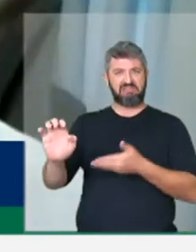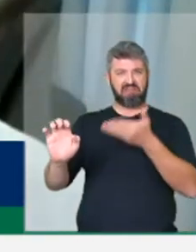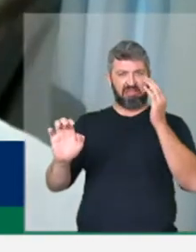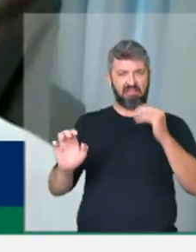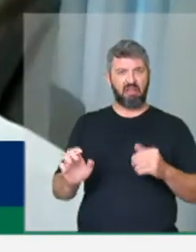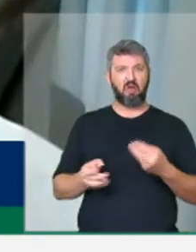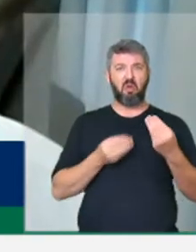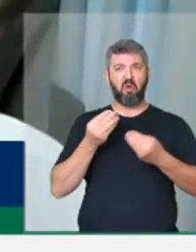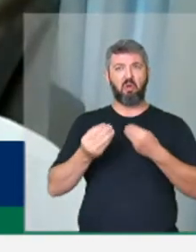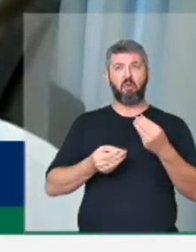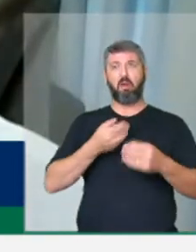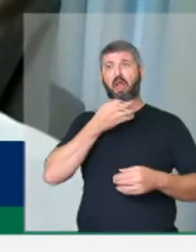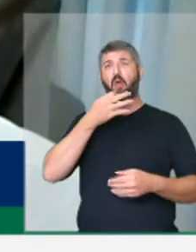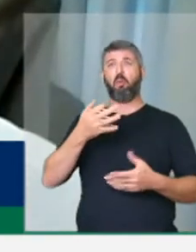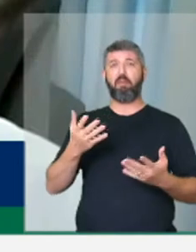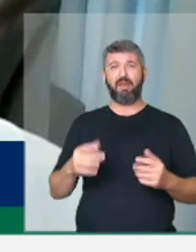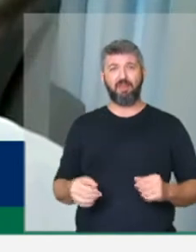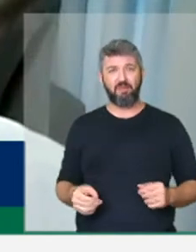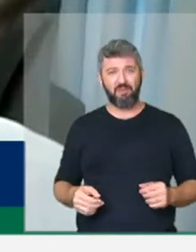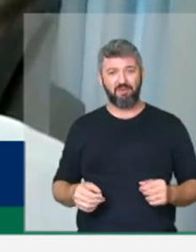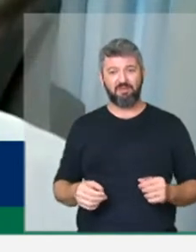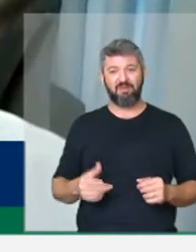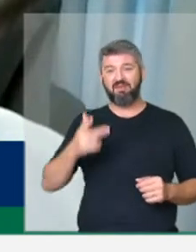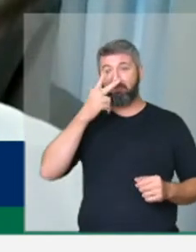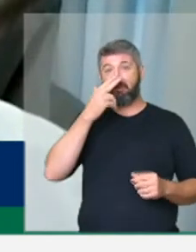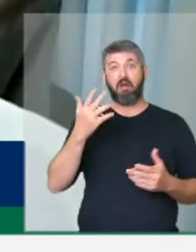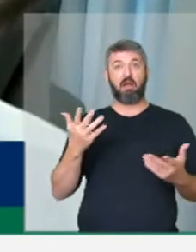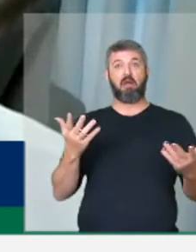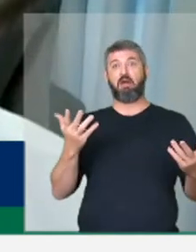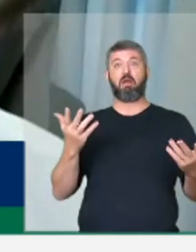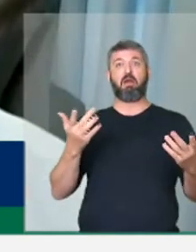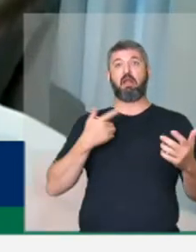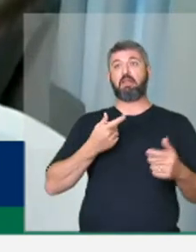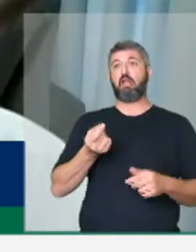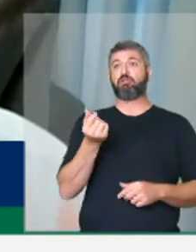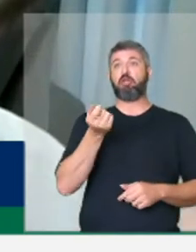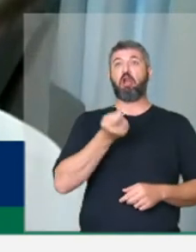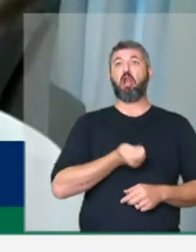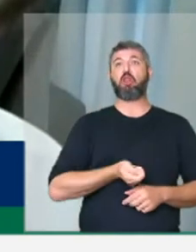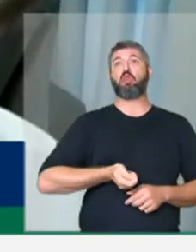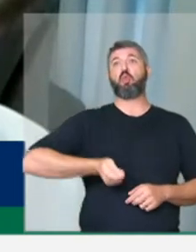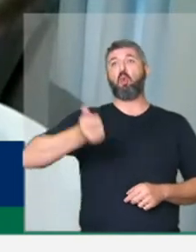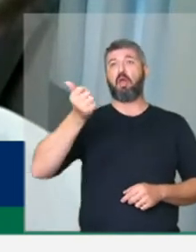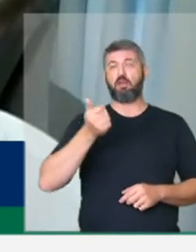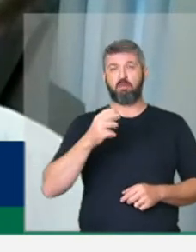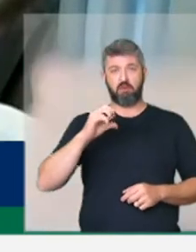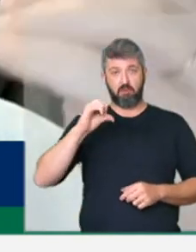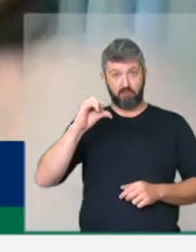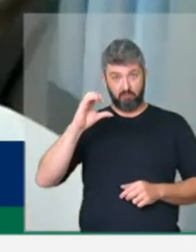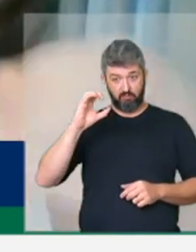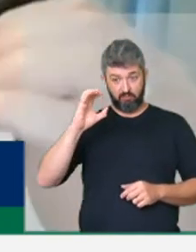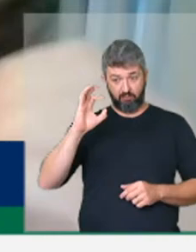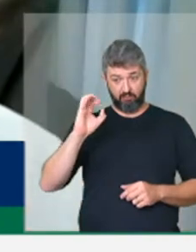INADIMPLENTE QUER DIZER QUE NÓS VAMOS PAGAR MESMO, DESCONTO DE 70% ELES PODEM PAGAR. COMO É QUE A ESQUERDA QUE É CONTRA TUDO E A FAVOR DE NADA, QUANTO PIOR MELHOR